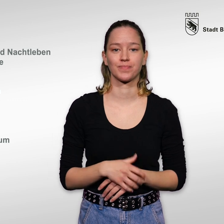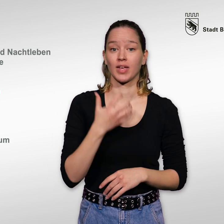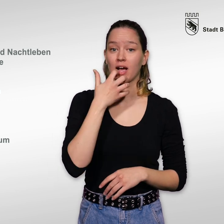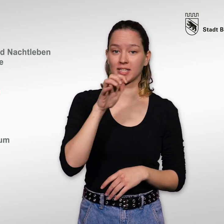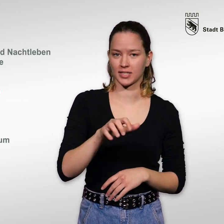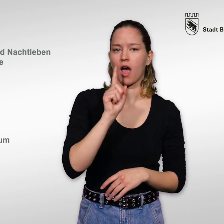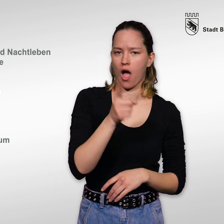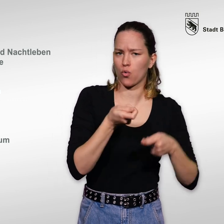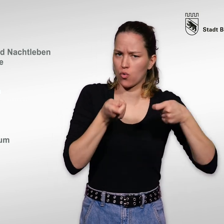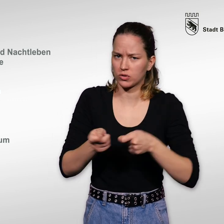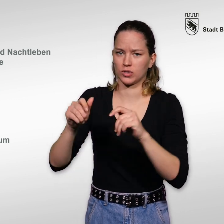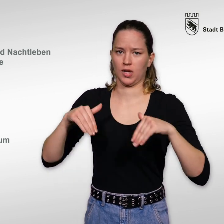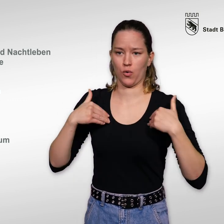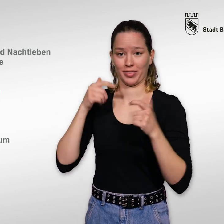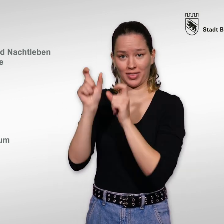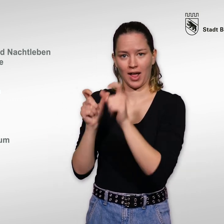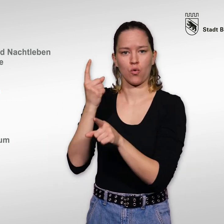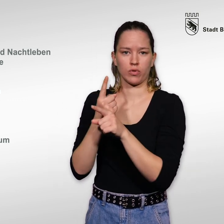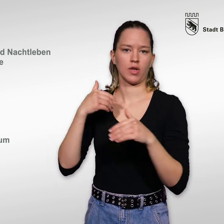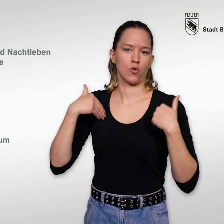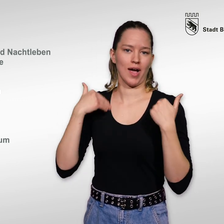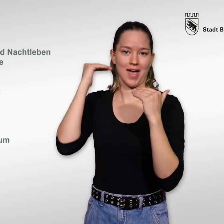Zudem unterstützt der Gaskessel Jugendliche